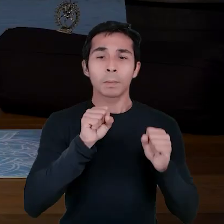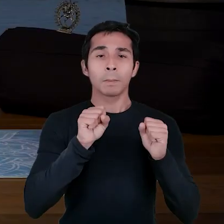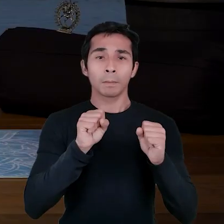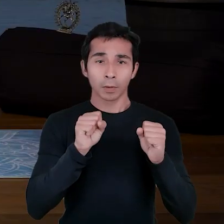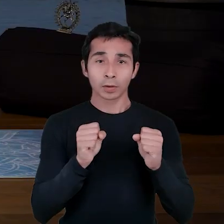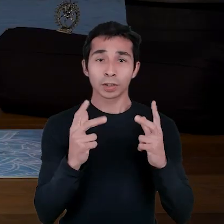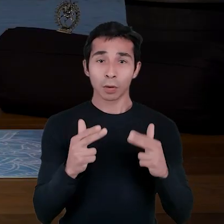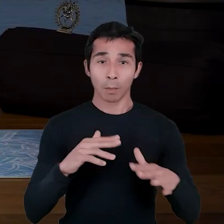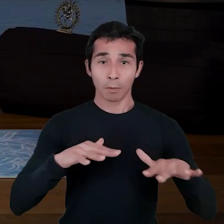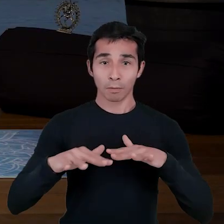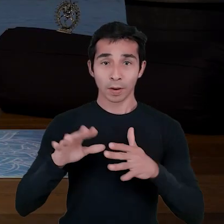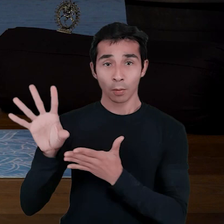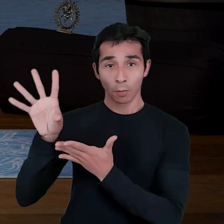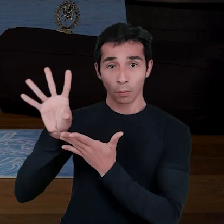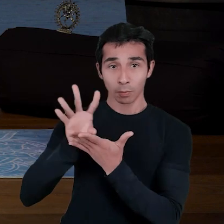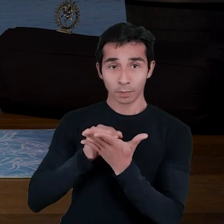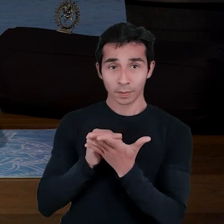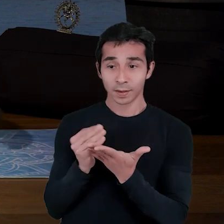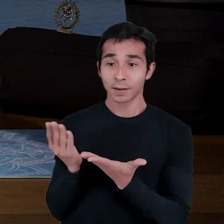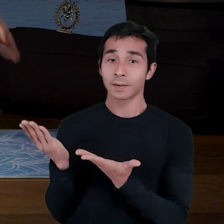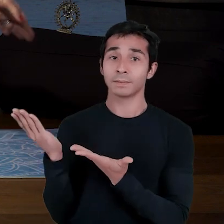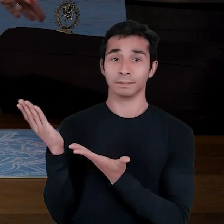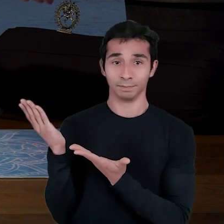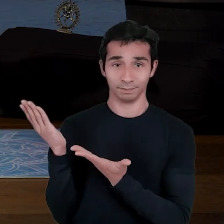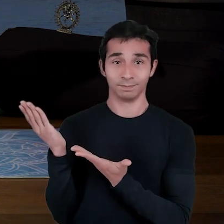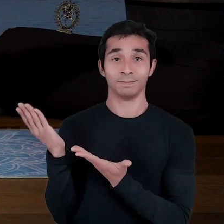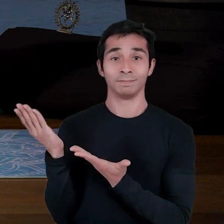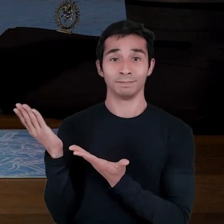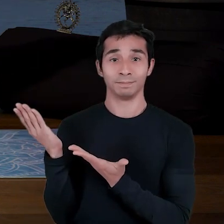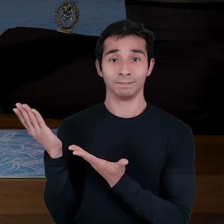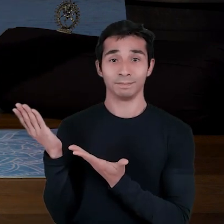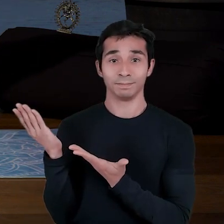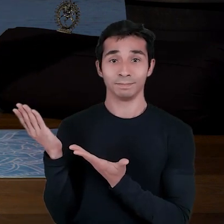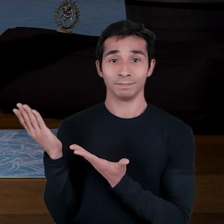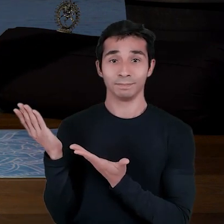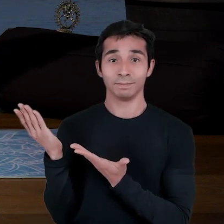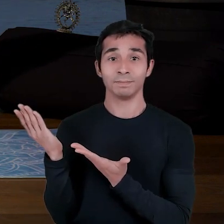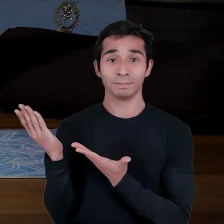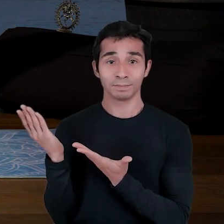Você pode, e se puder, eleve os braços, inspire.